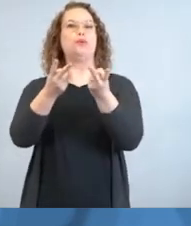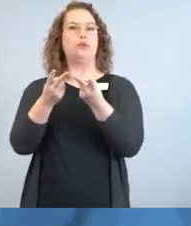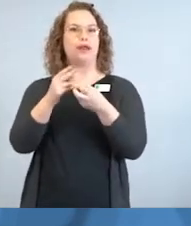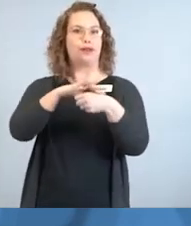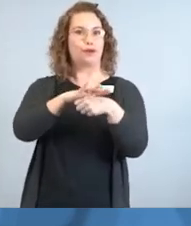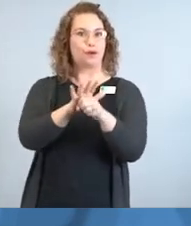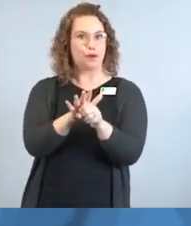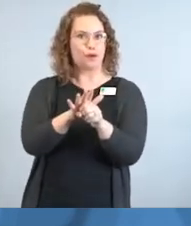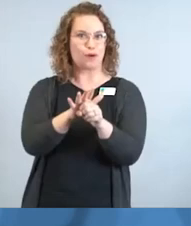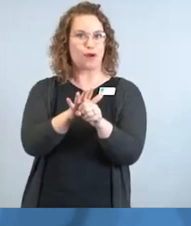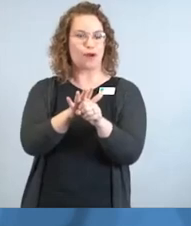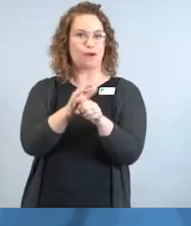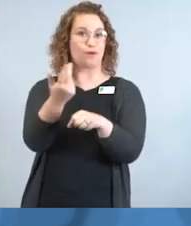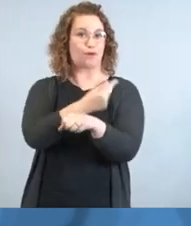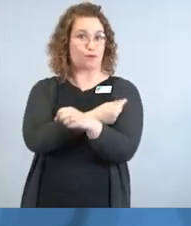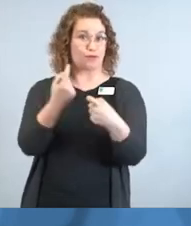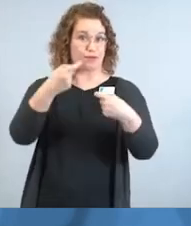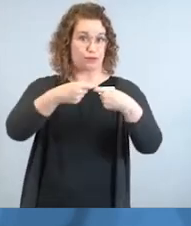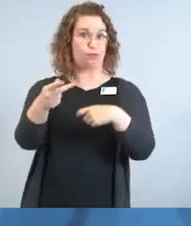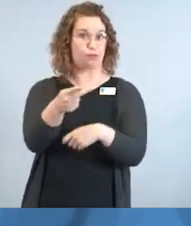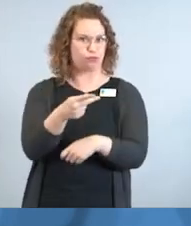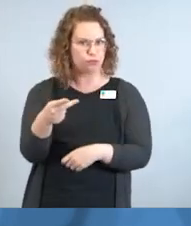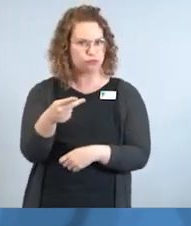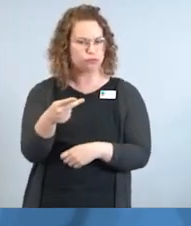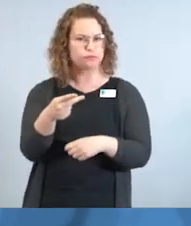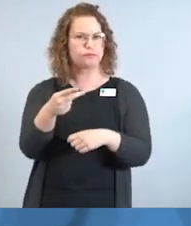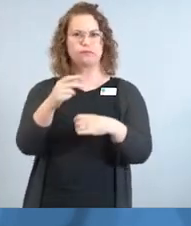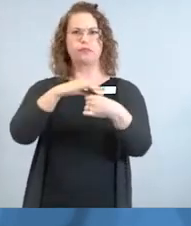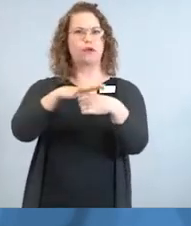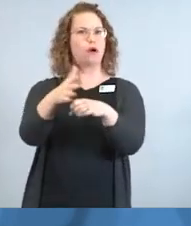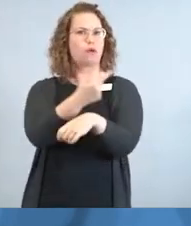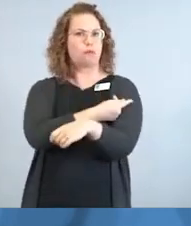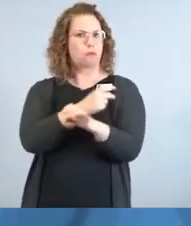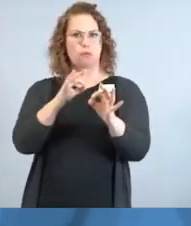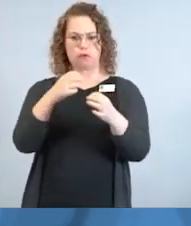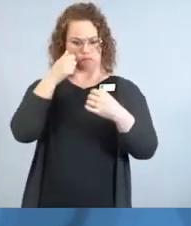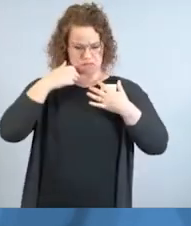Miten koronarokote oikein toimii kehossa? Mihin sen teho perustuu?